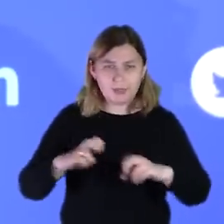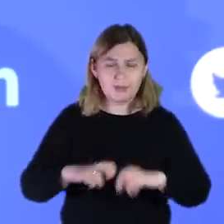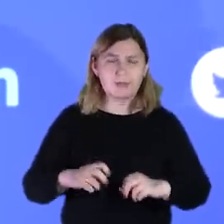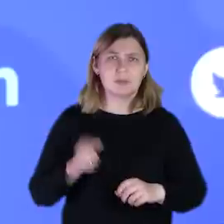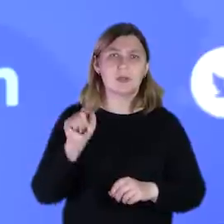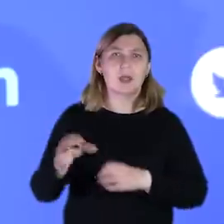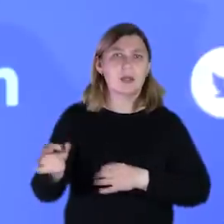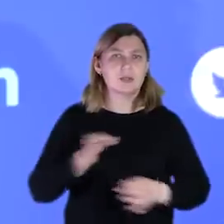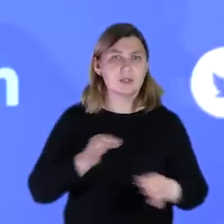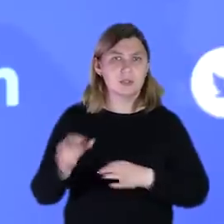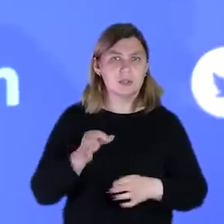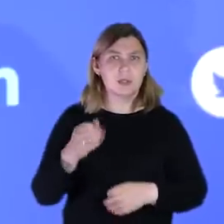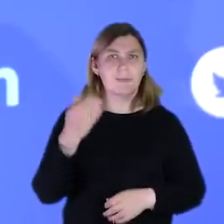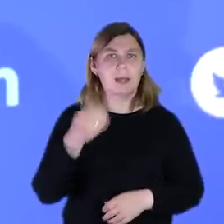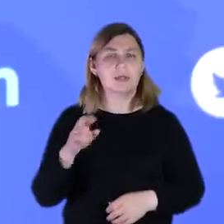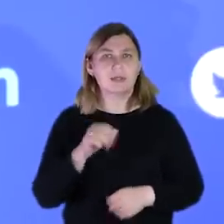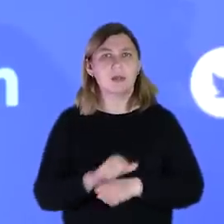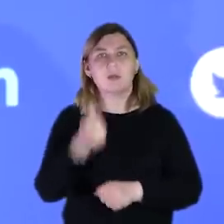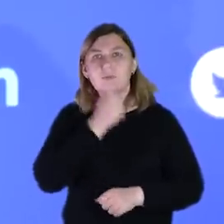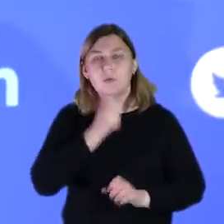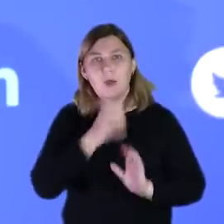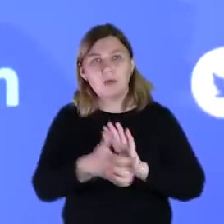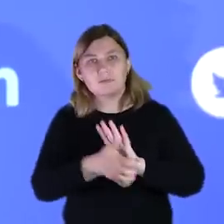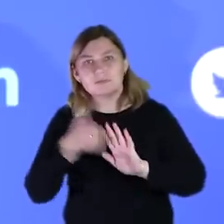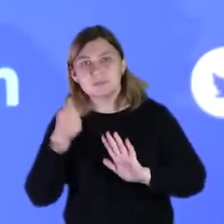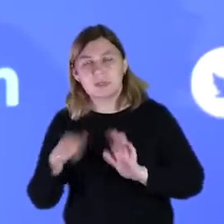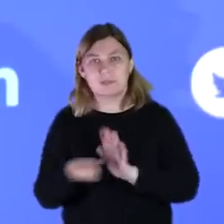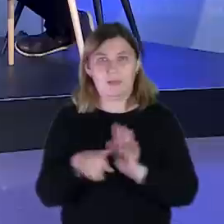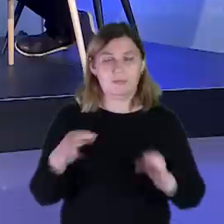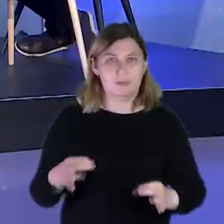I pewnie (historia magistra vitae) spróbować wyciągnąć wnioski dla teraźniejszości.